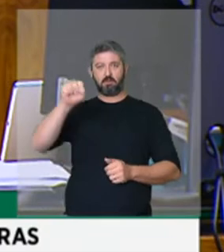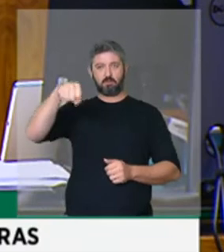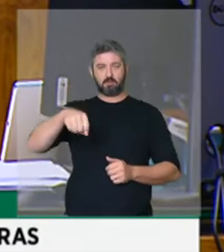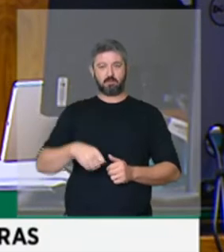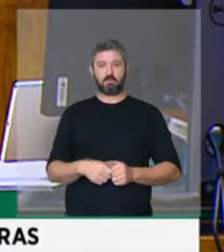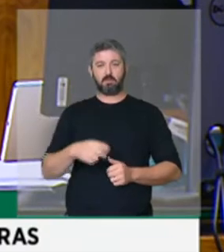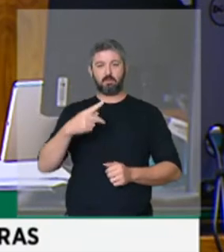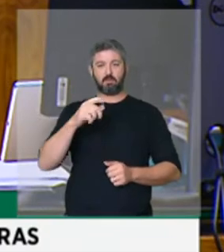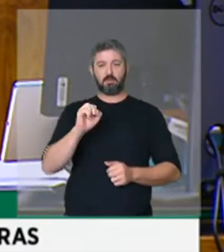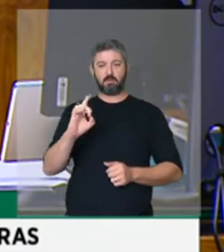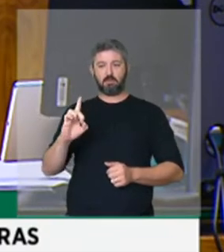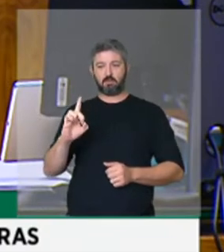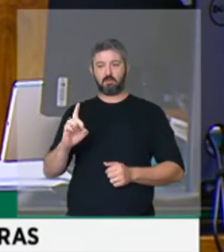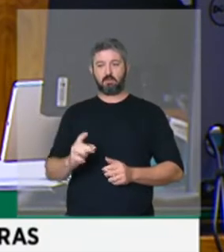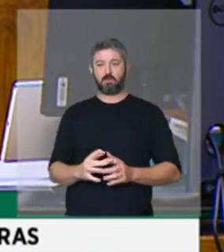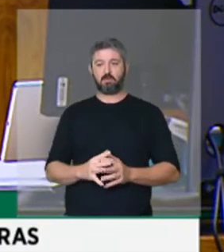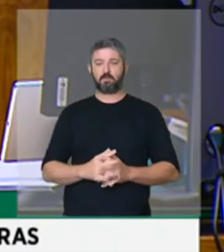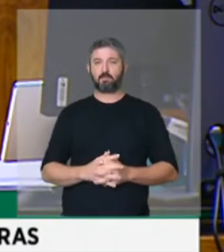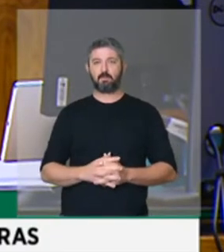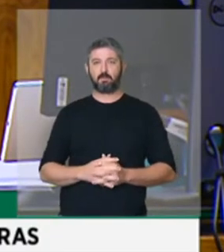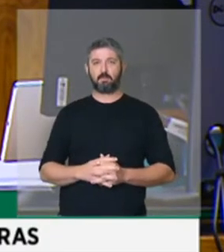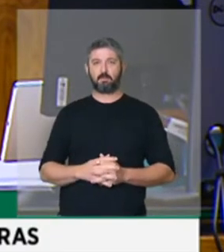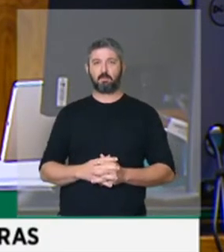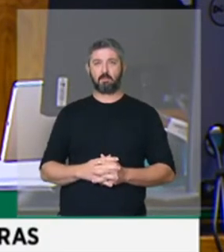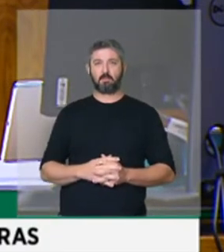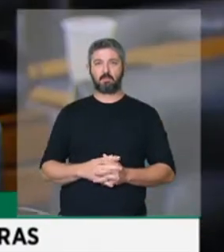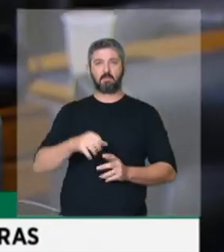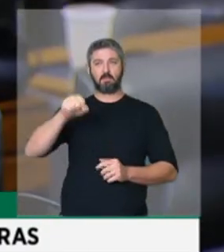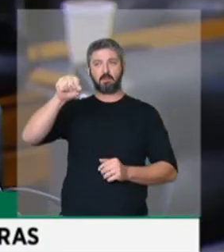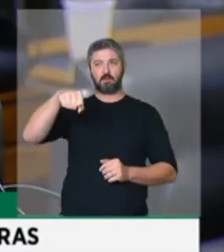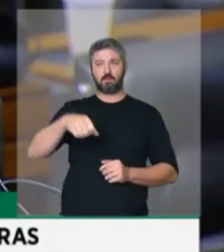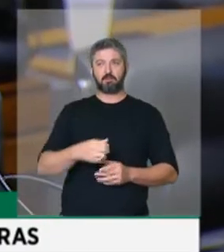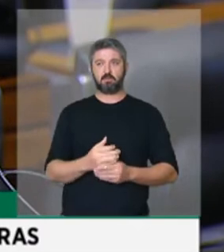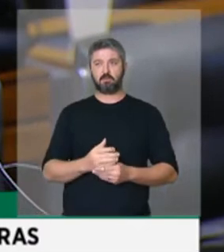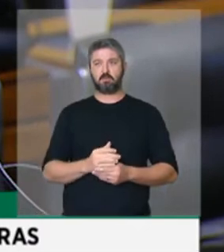ORIENTA... O PL.... DEPUTADO CAPITÃO... [DEPUTADO]: PL ORIENTA SIM, SENHOR PRESIDENTE. -- [PRESIDENTE]: PL SIM.